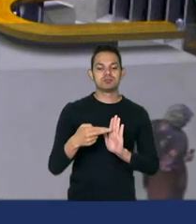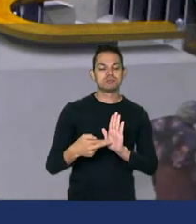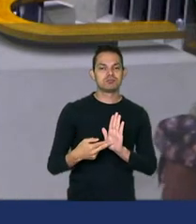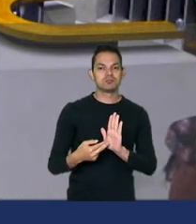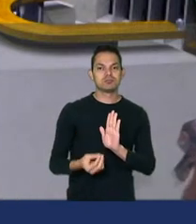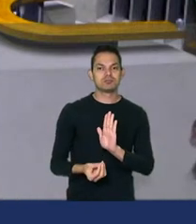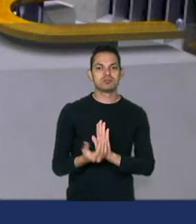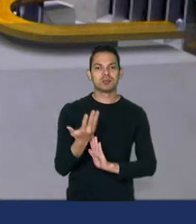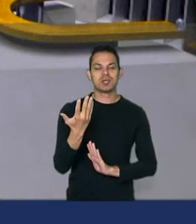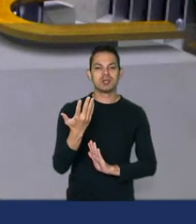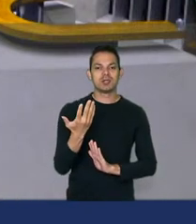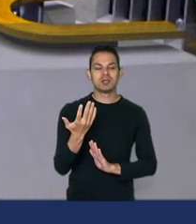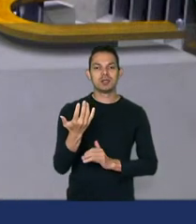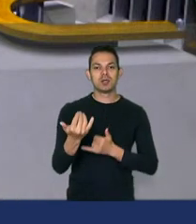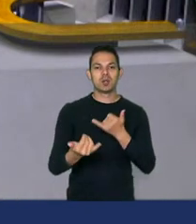NA PAUTA, DENTRE ELES O... O PROJETO QUE REGULARIZA OS